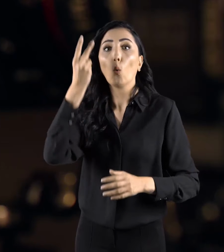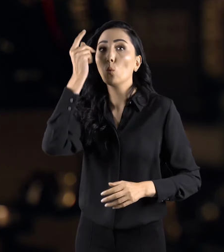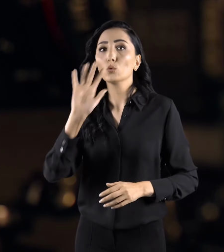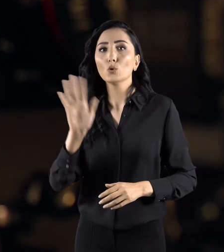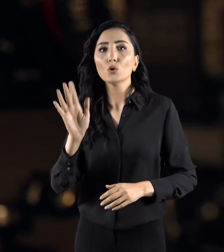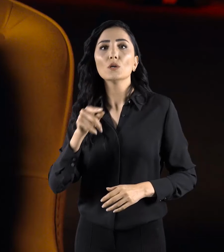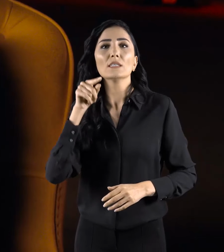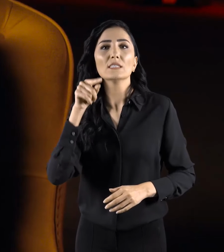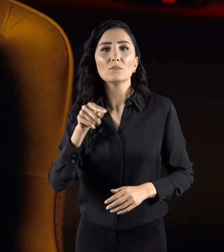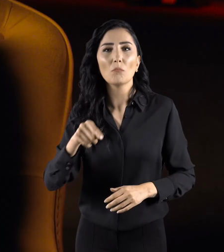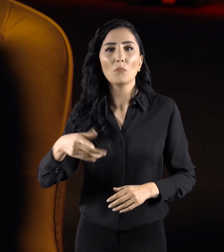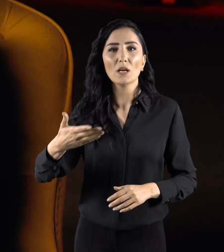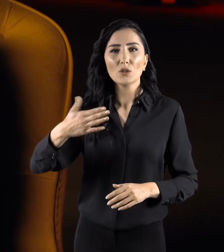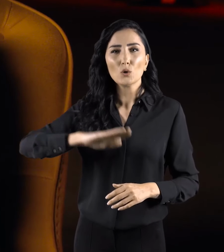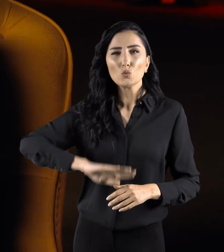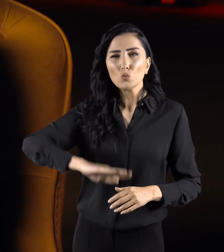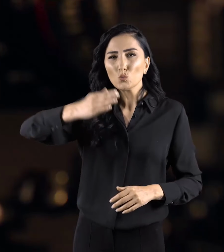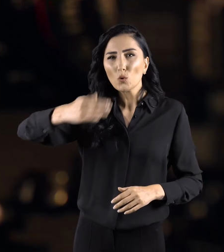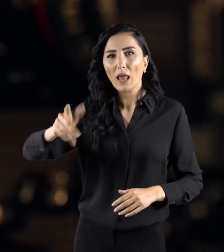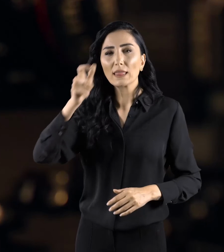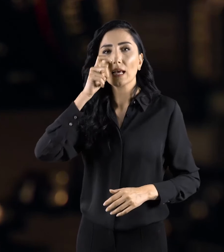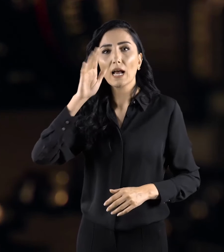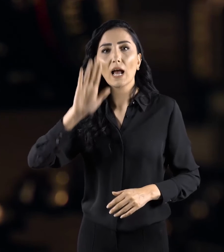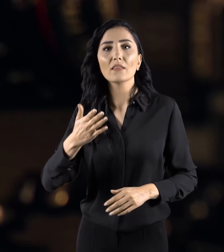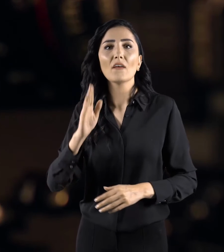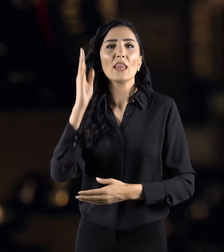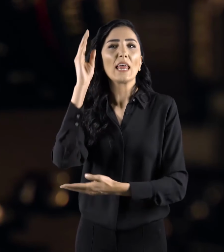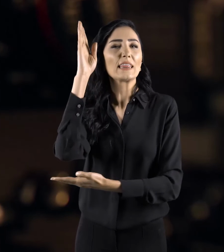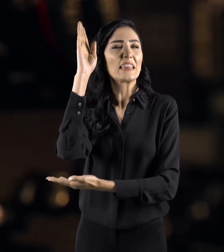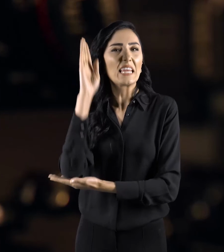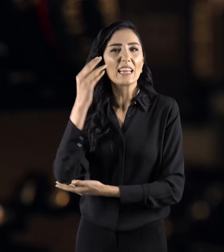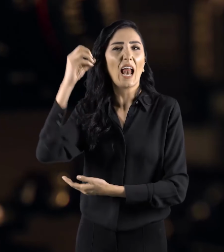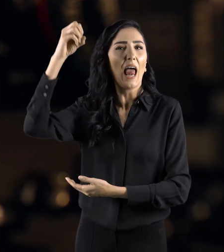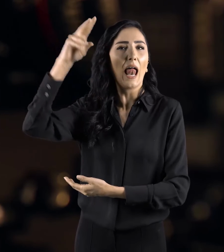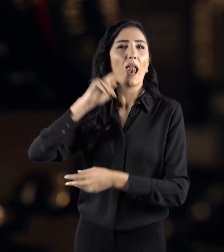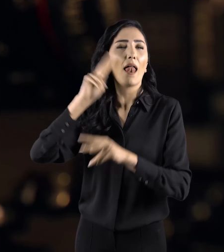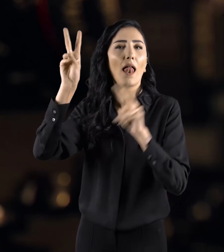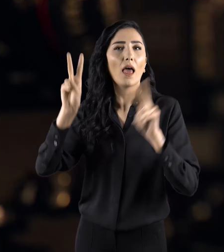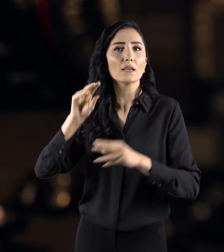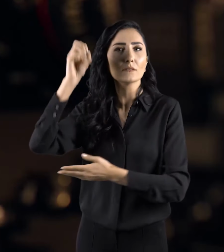unutmayın. Kül çukurlarına dikkat edin. Hasarlı direklerden güç hatlarından uzak durun. Yangın küllerini